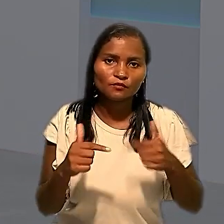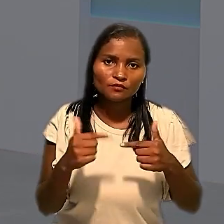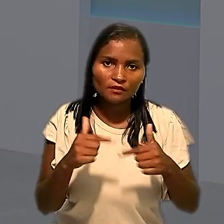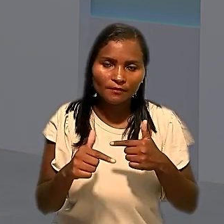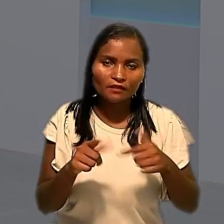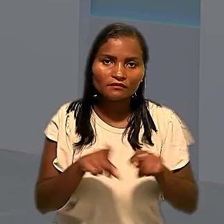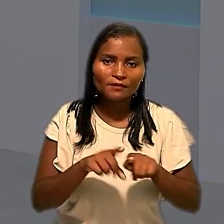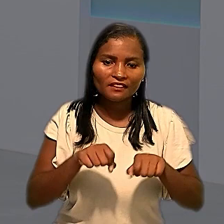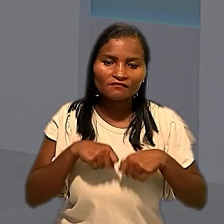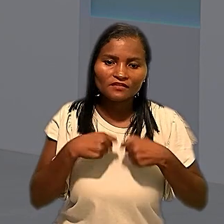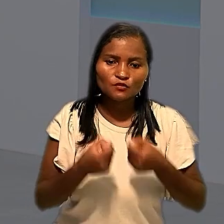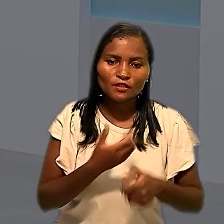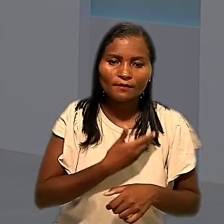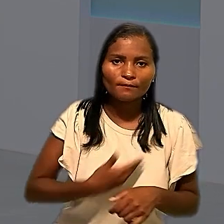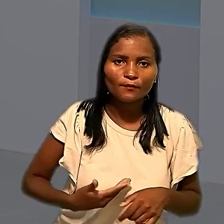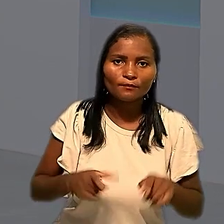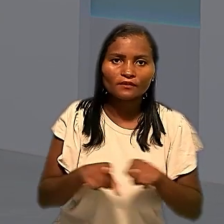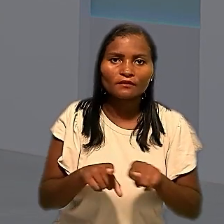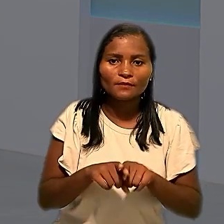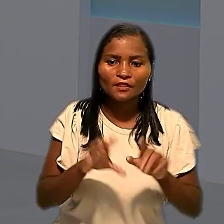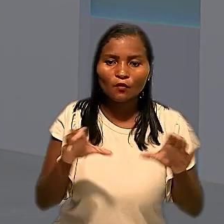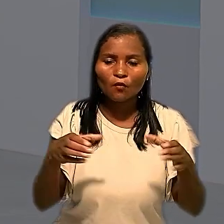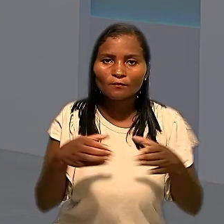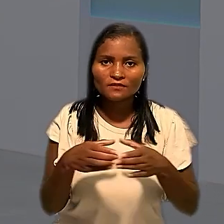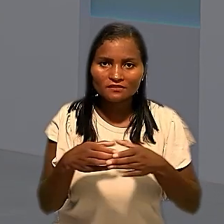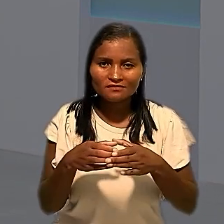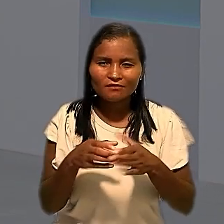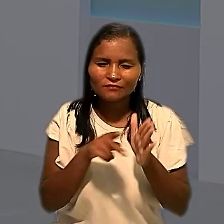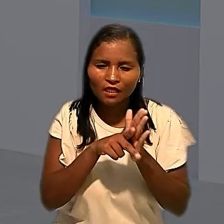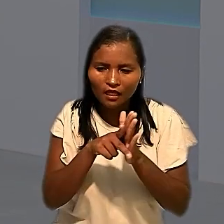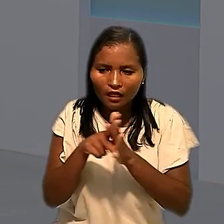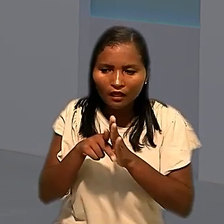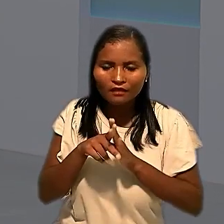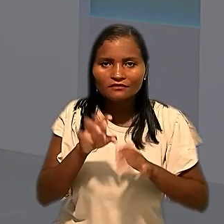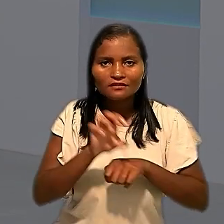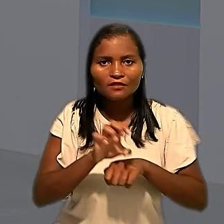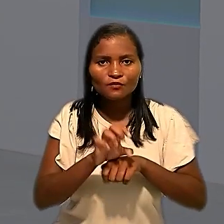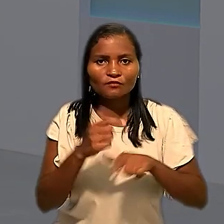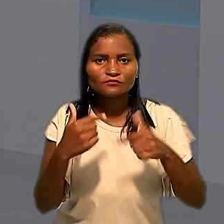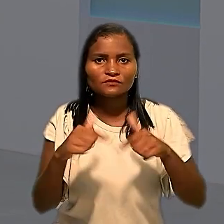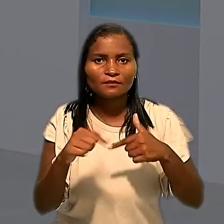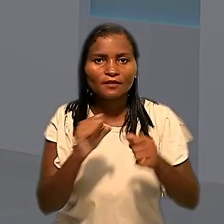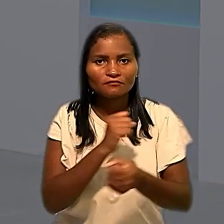da Defensoria Pública e da Comissão Parlamentar de Inquérito Estadual do Trabalho Escravo de São